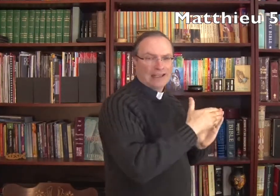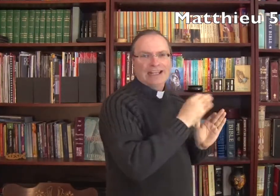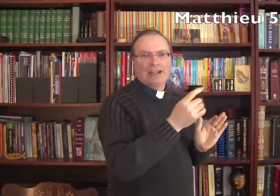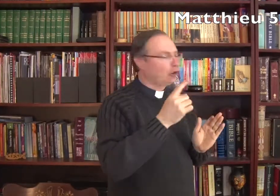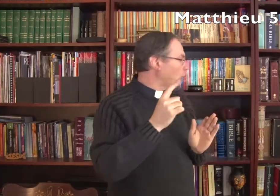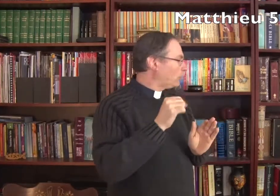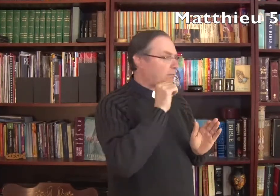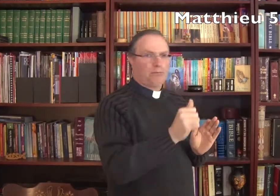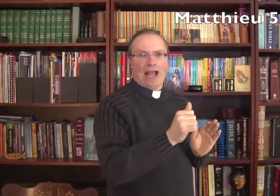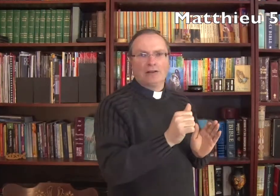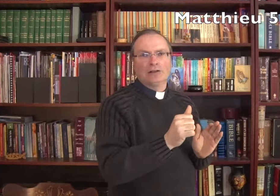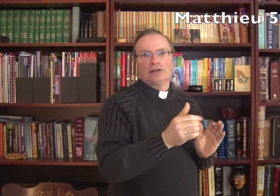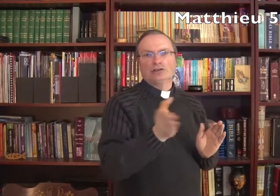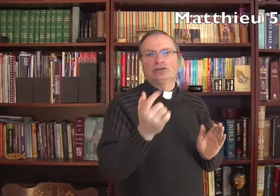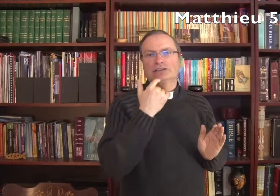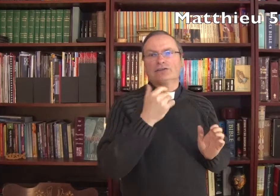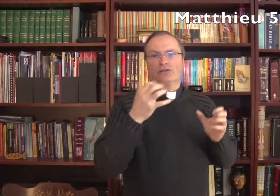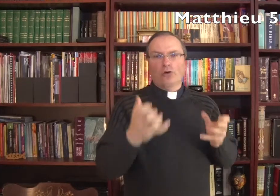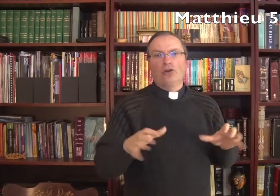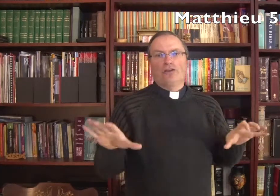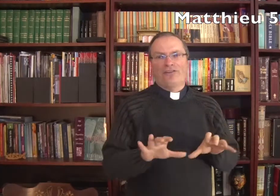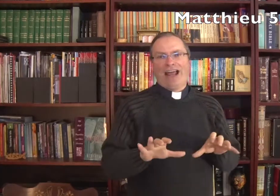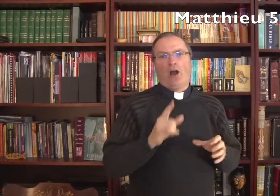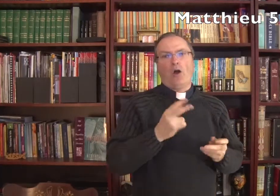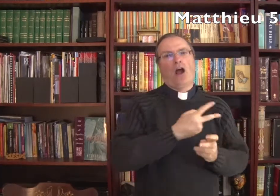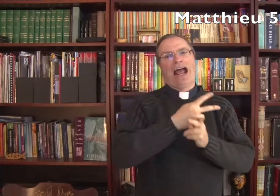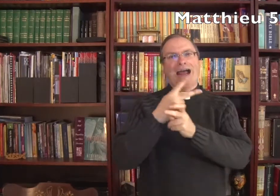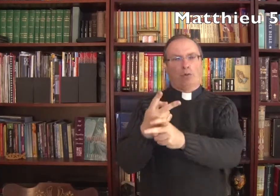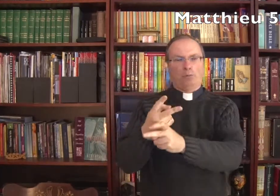et ne te détourne pas de celui qui veut te faire un emprunt.